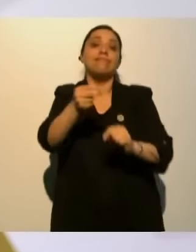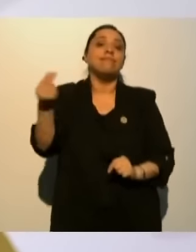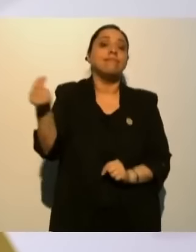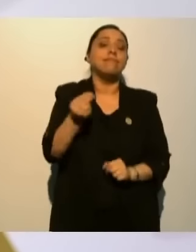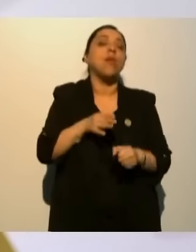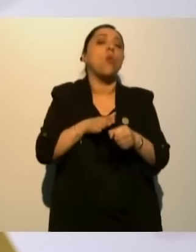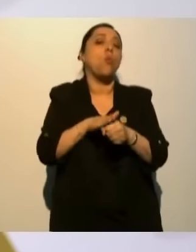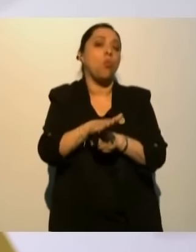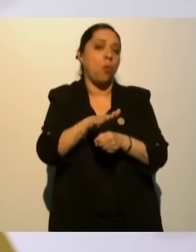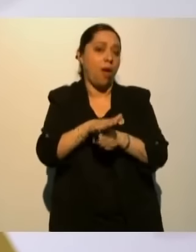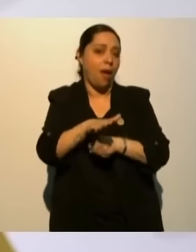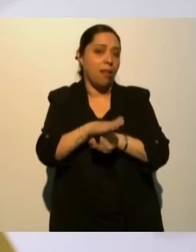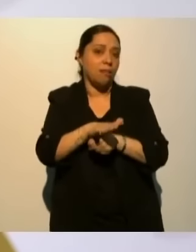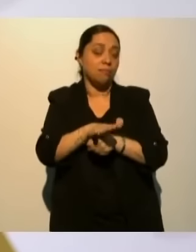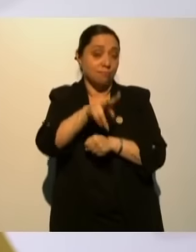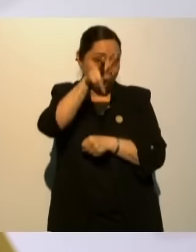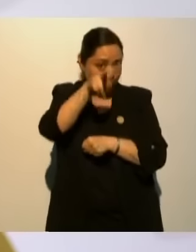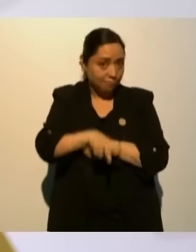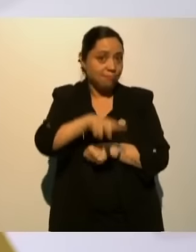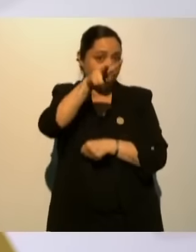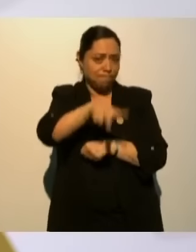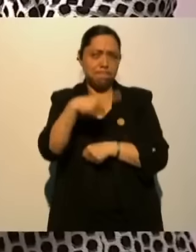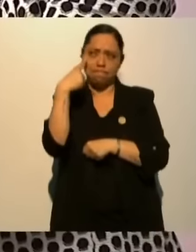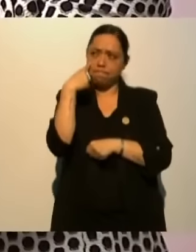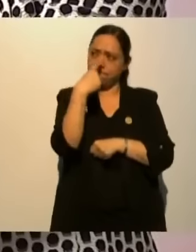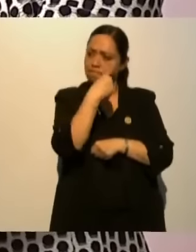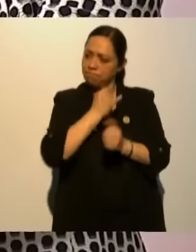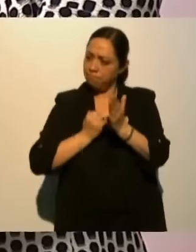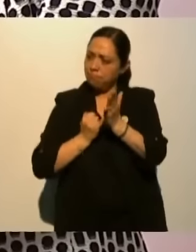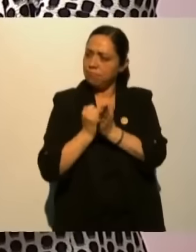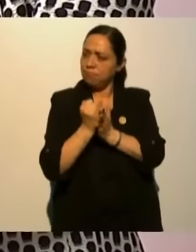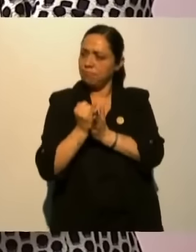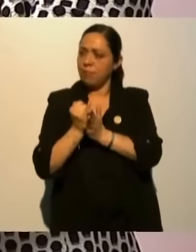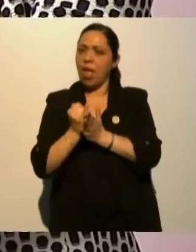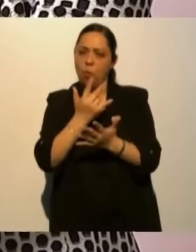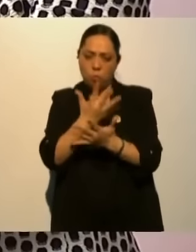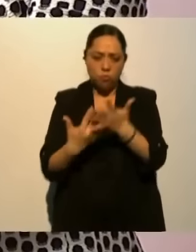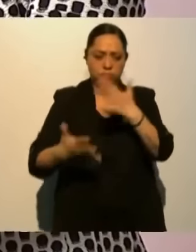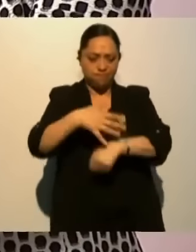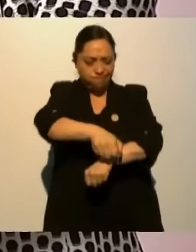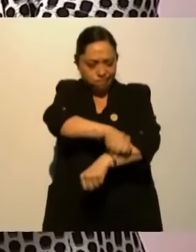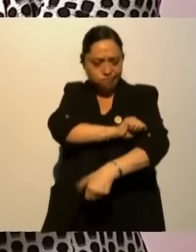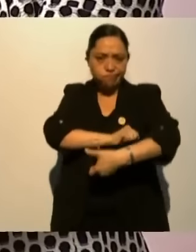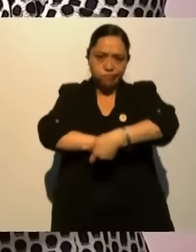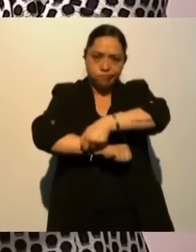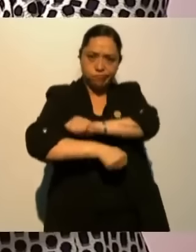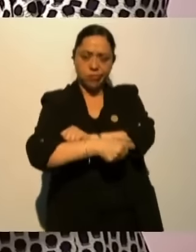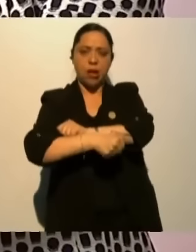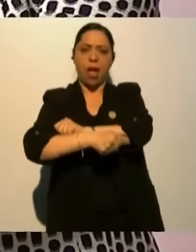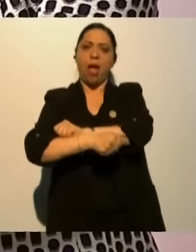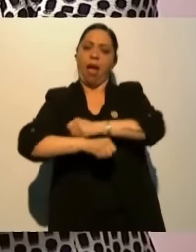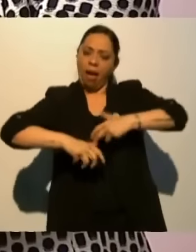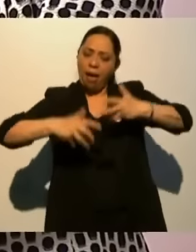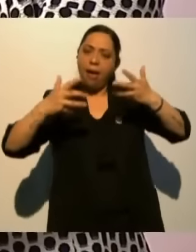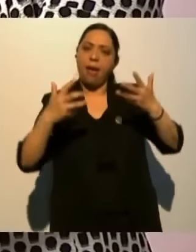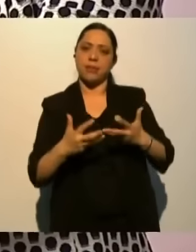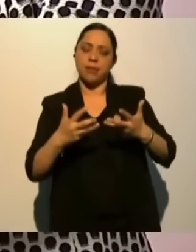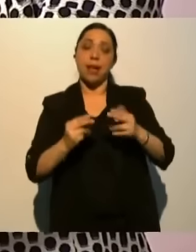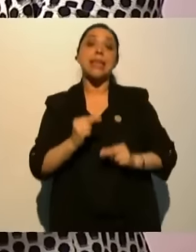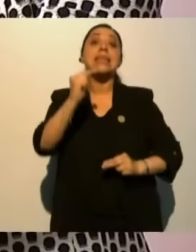decidida Y coordinada de todos los órdenes de gobierno sin importar filiaciones partidistas